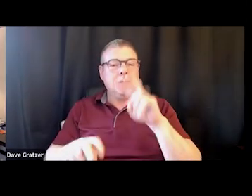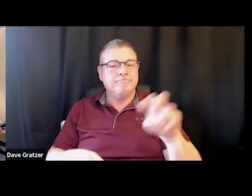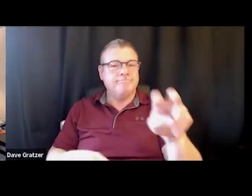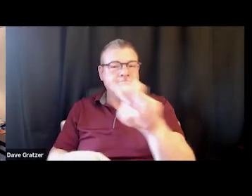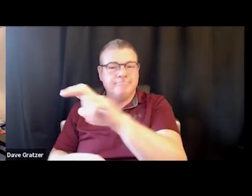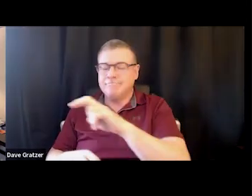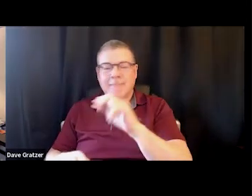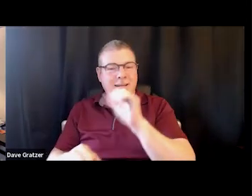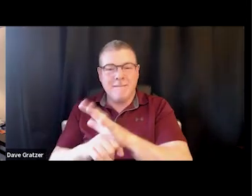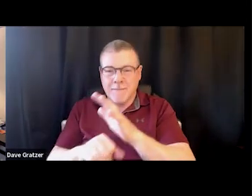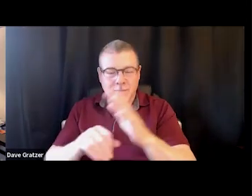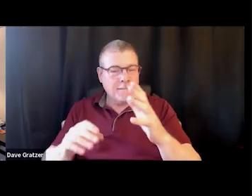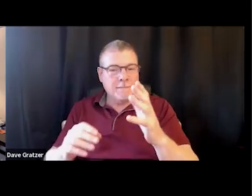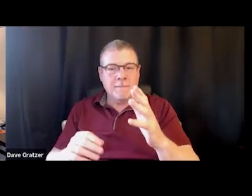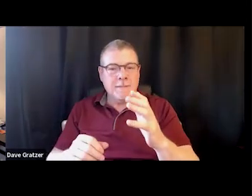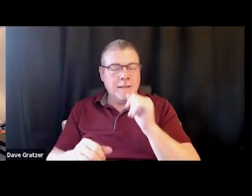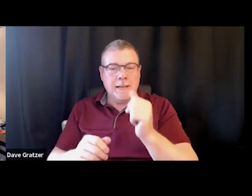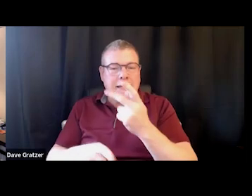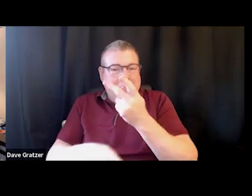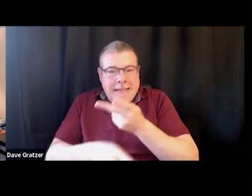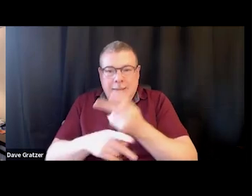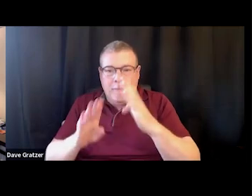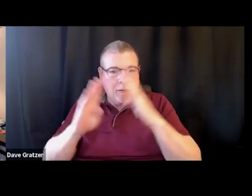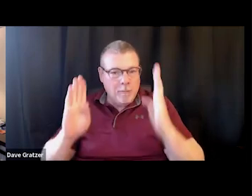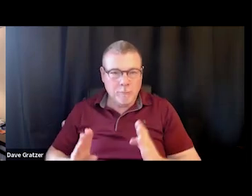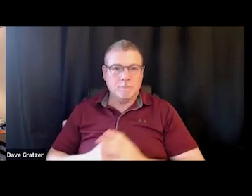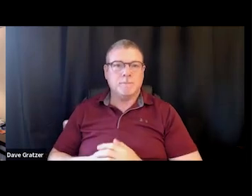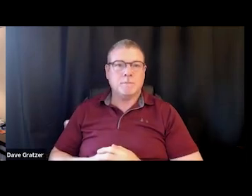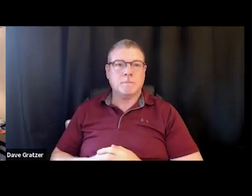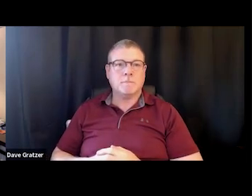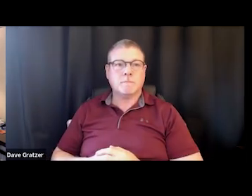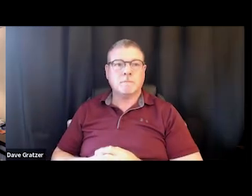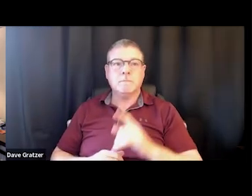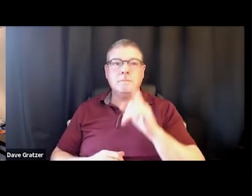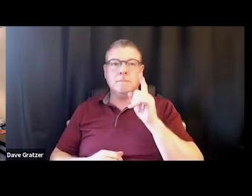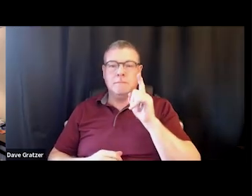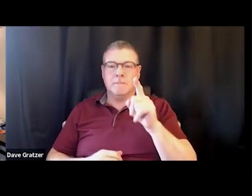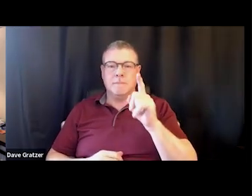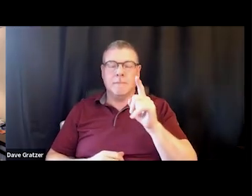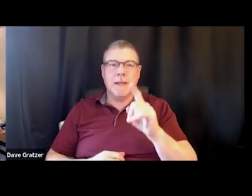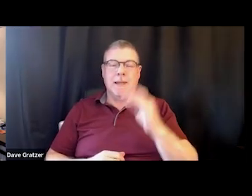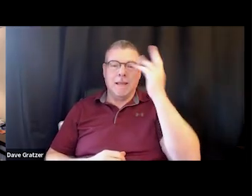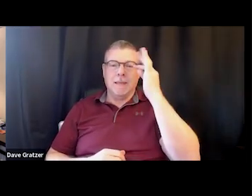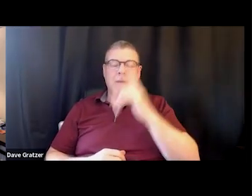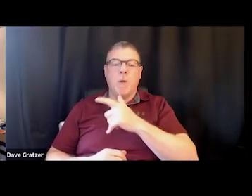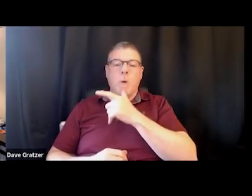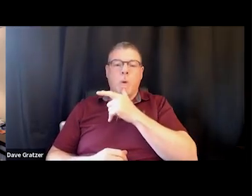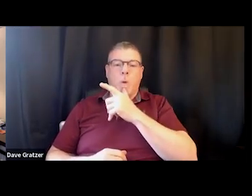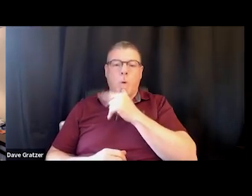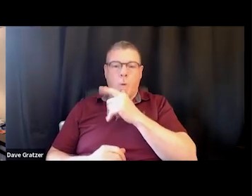Uno es que 43 %... Esto se refiere a quiénes identificamos con lesión cerebral.